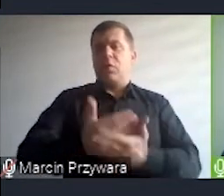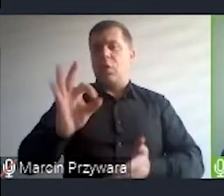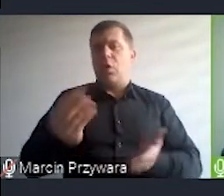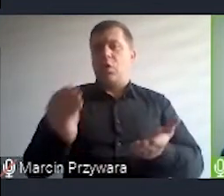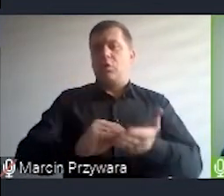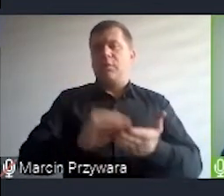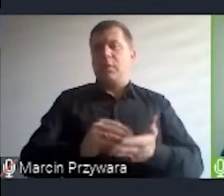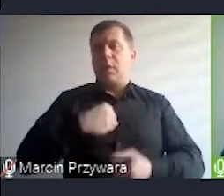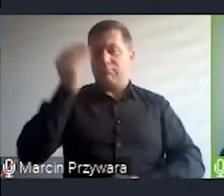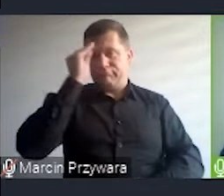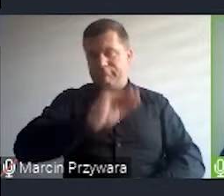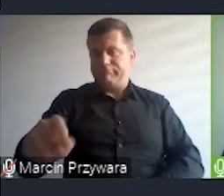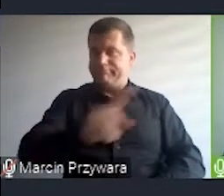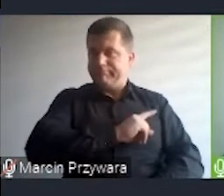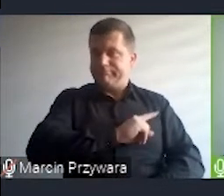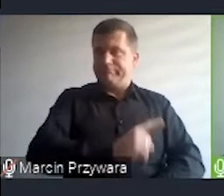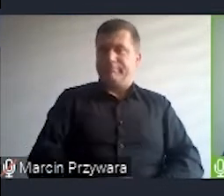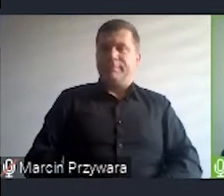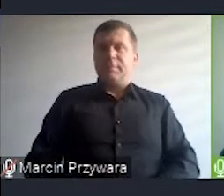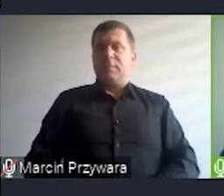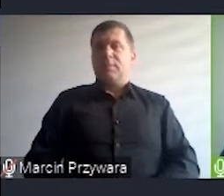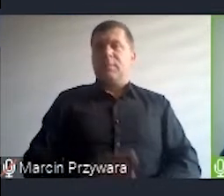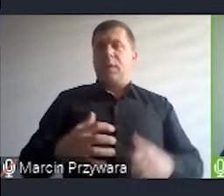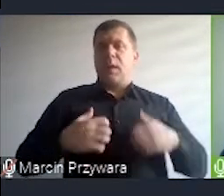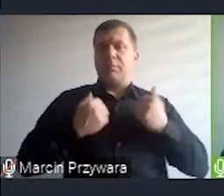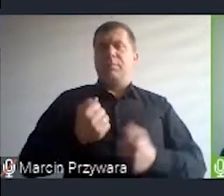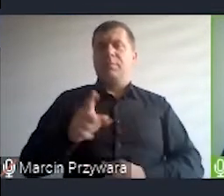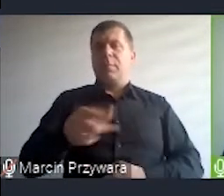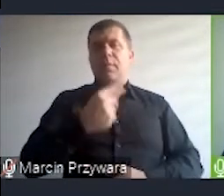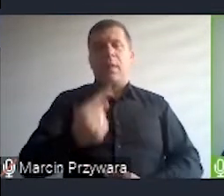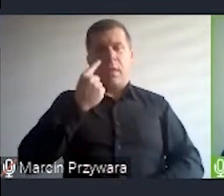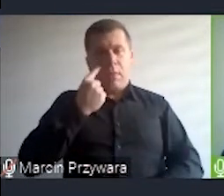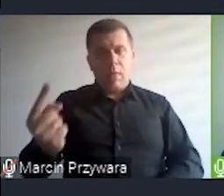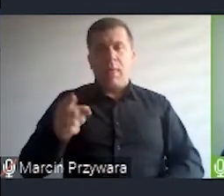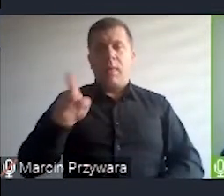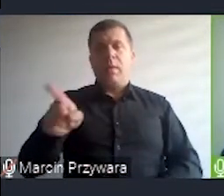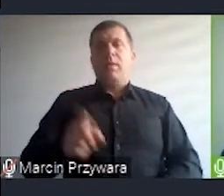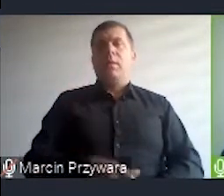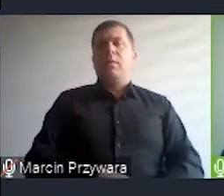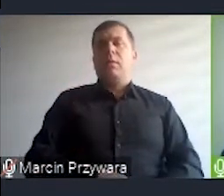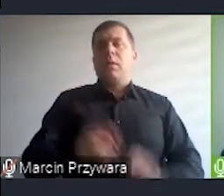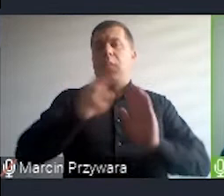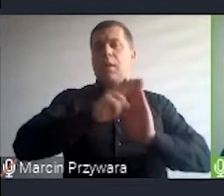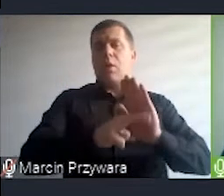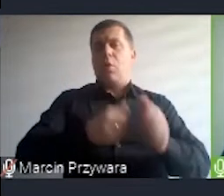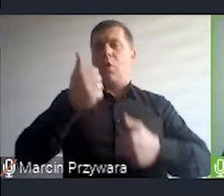I tu przestrzegam, żebyście Państwo nie sugerowali się tym, że w regulaminie konkursu jest napisane,